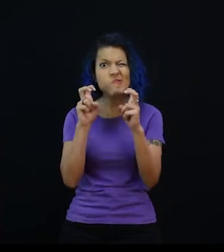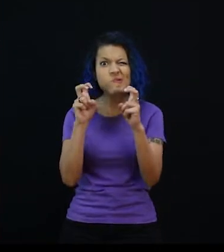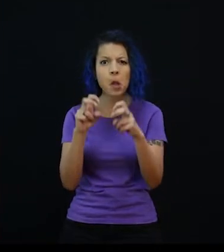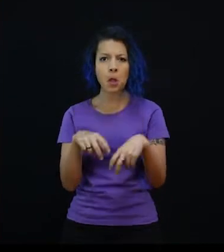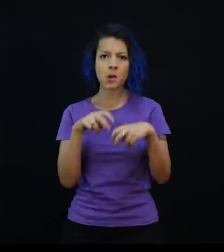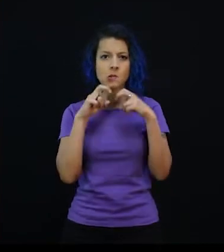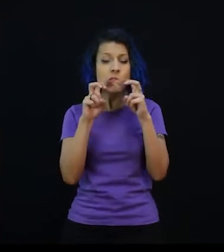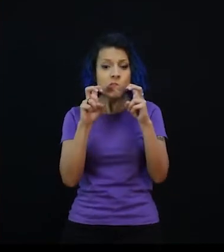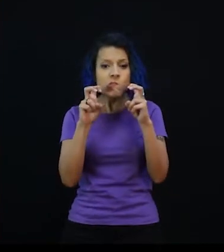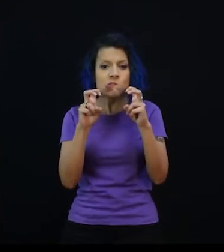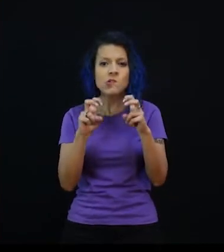Olha este aqui.